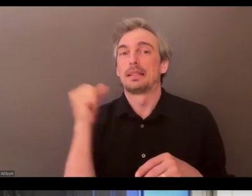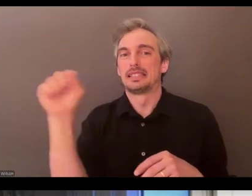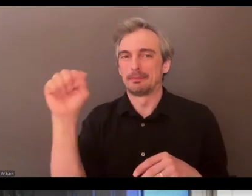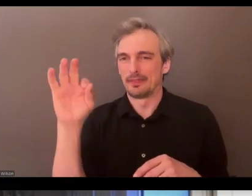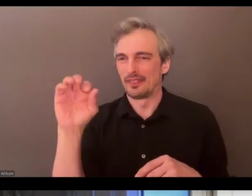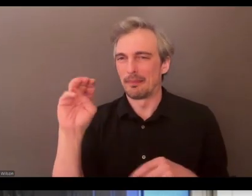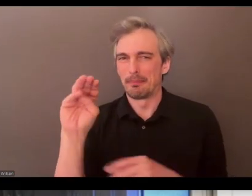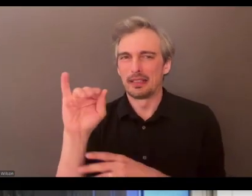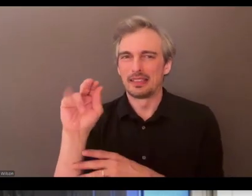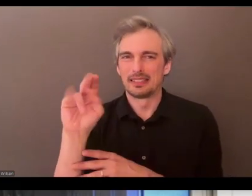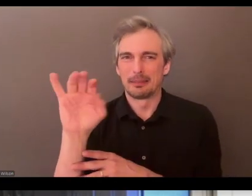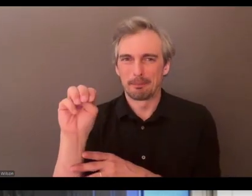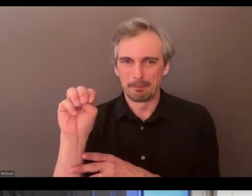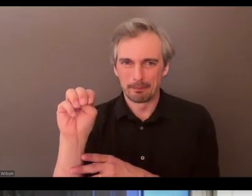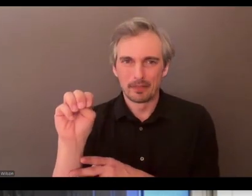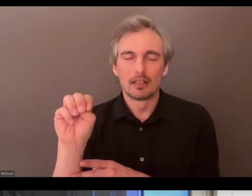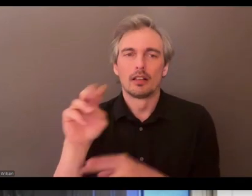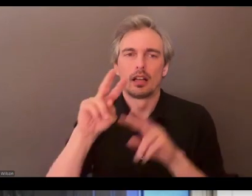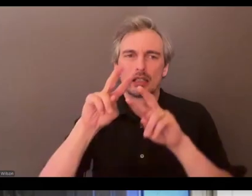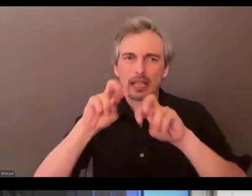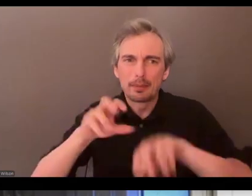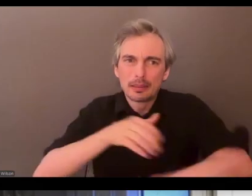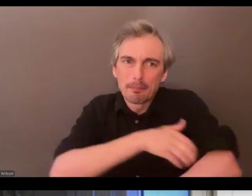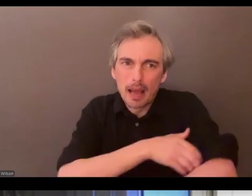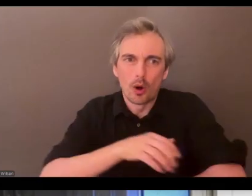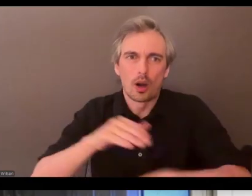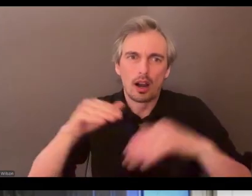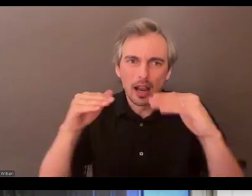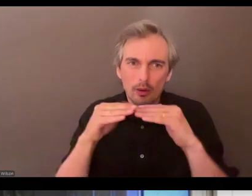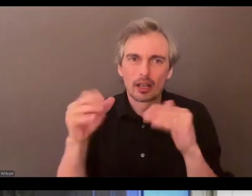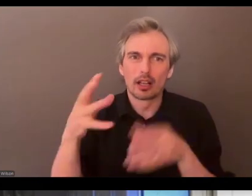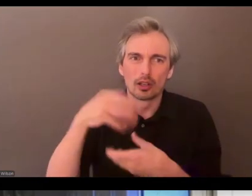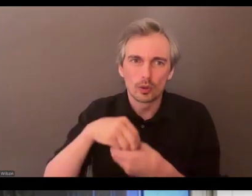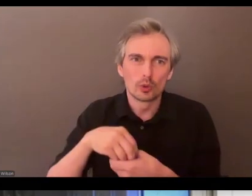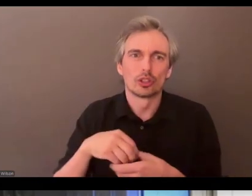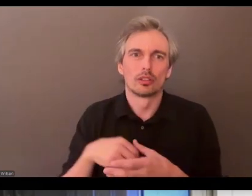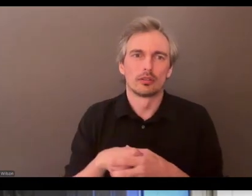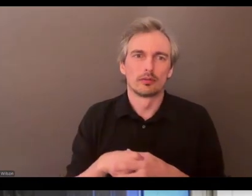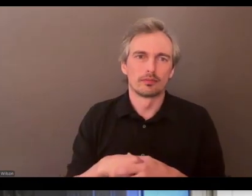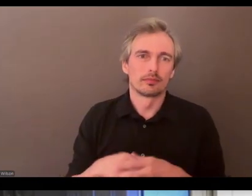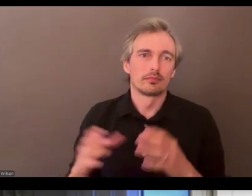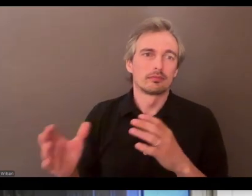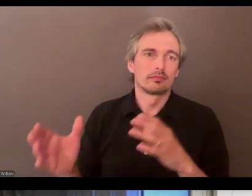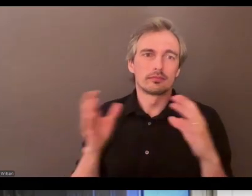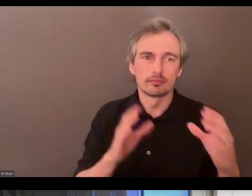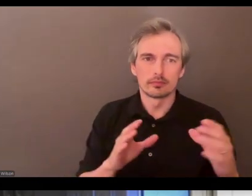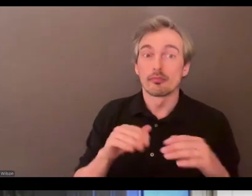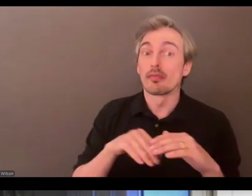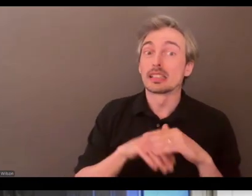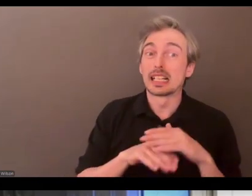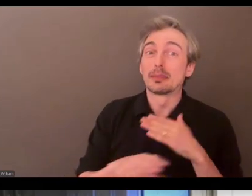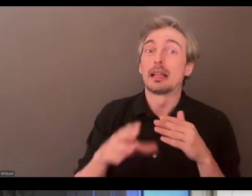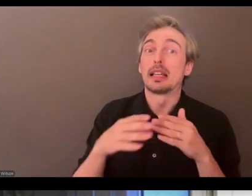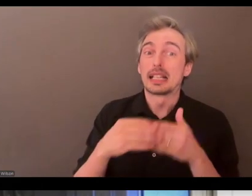WCAG 2.2のデ ータビジュアライゼ ーショ ンのためのアクセシビリティガイドラインも重要です。